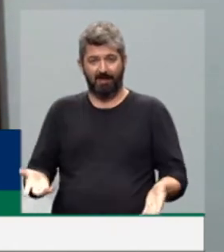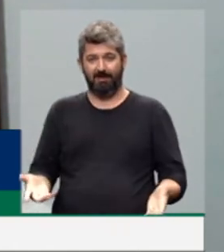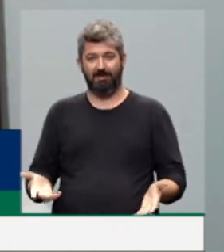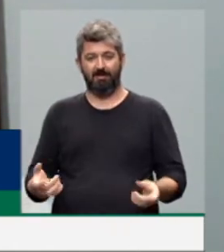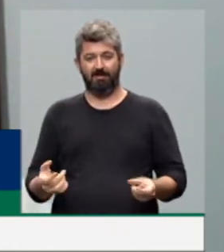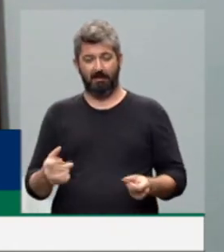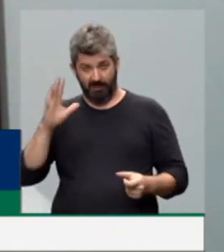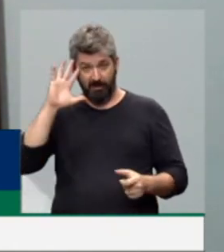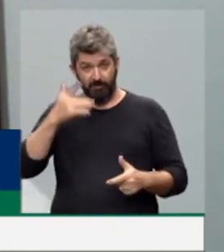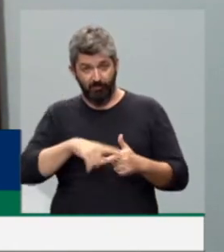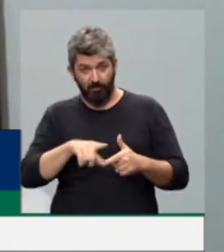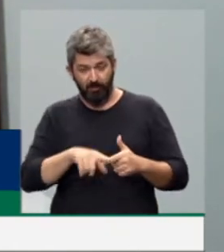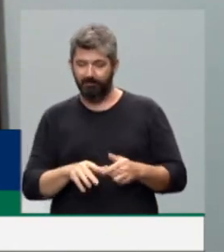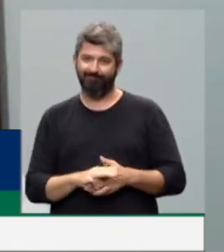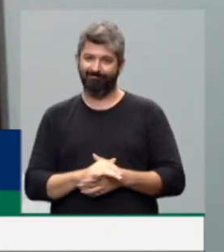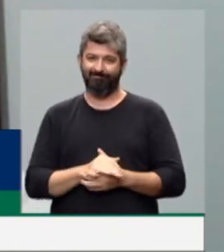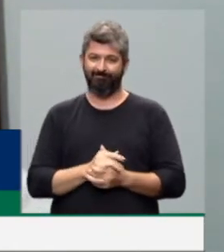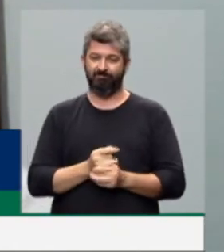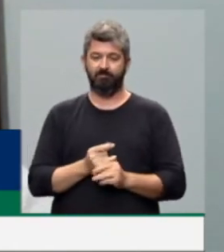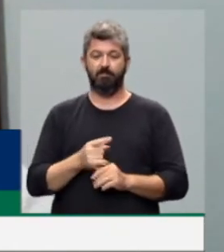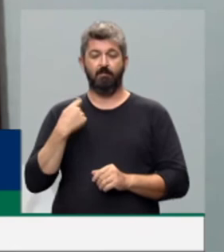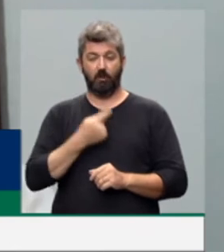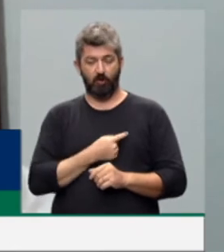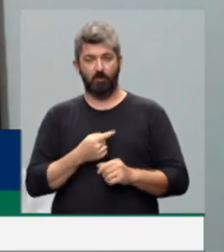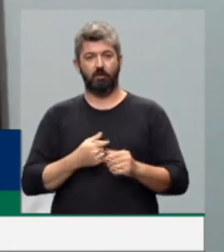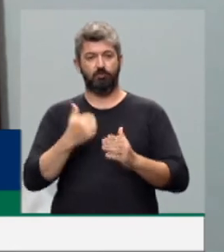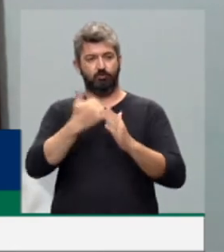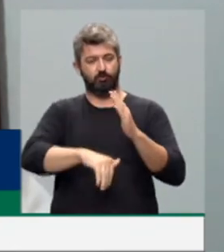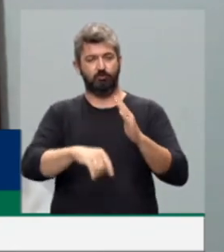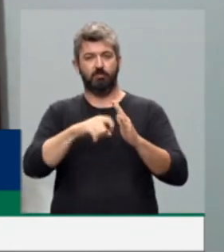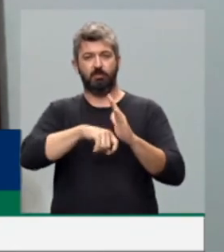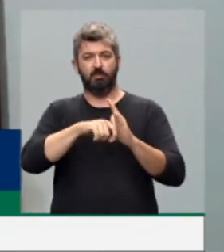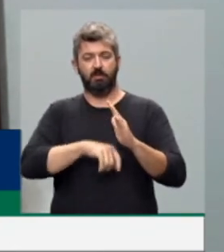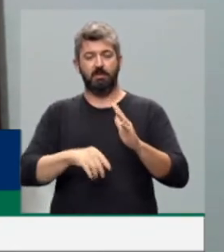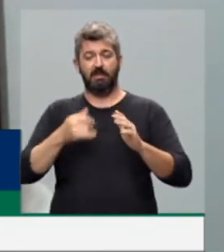950 E ELAS TERÃO UM AUMENTO DE TARIFA, QUE COM CERTEZA SERÁ ABUSIVO PARA REALIDADE DESSAS POPULAÇÕES, NÃO